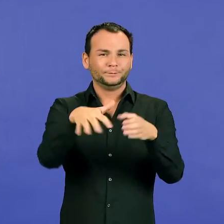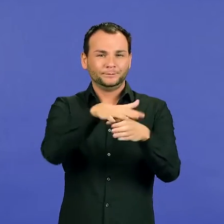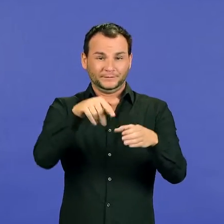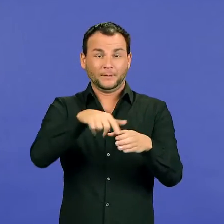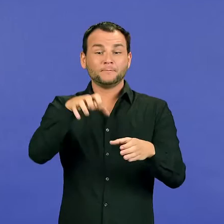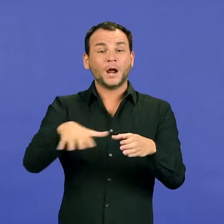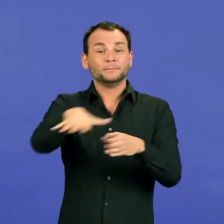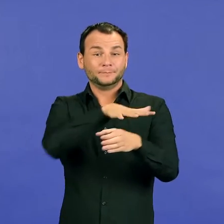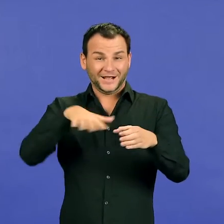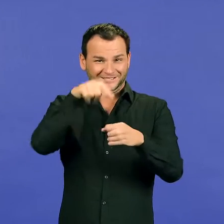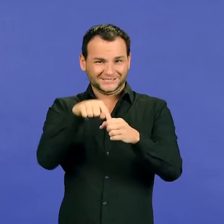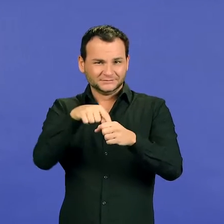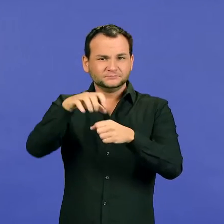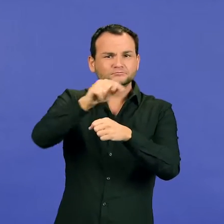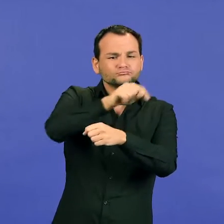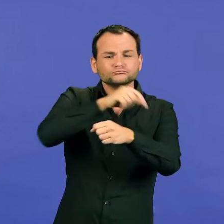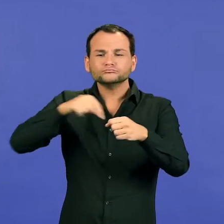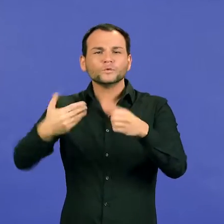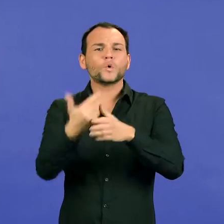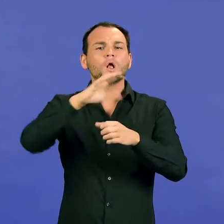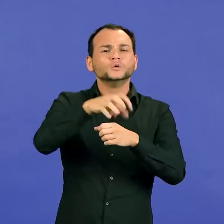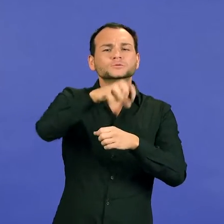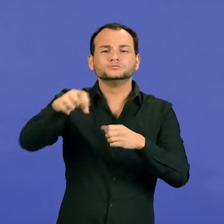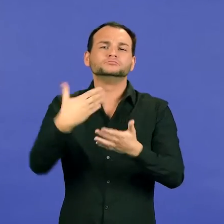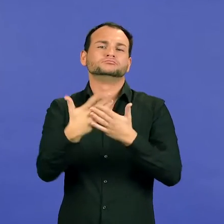Um einen Marktplatz herum